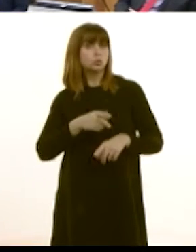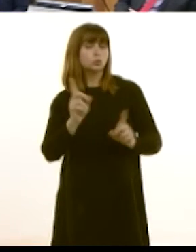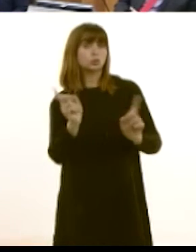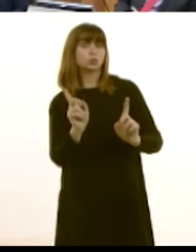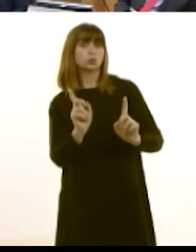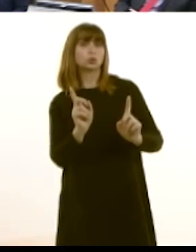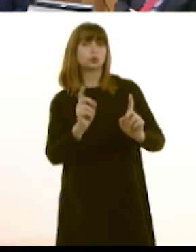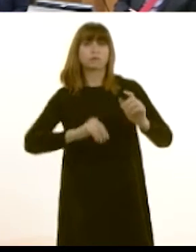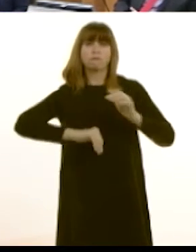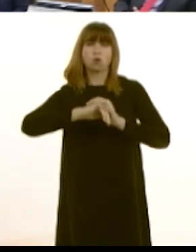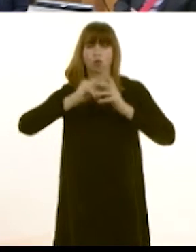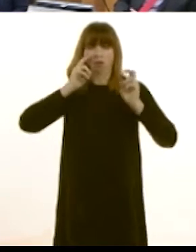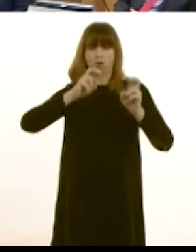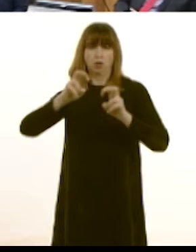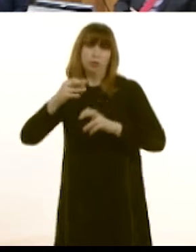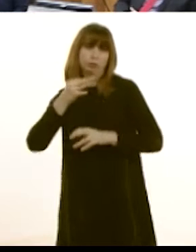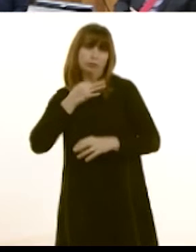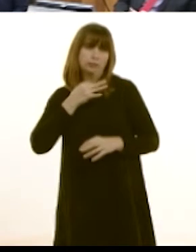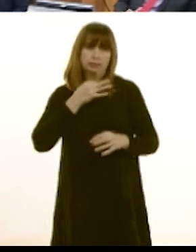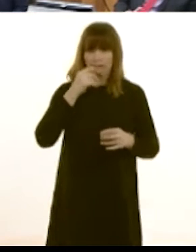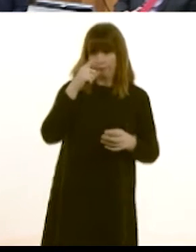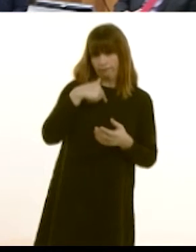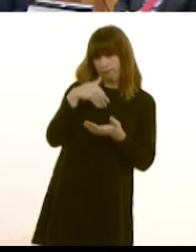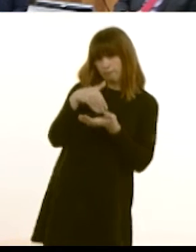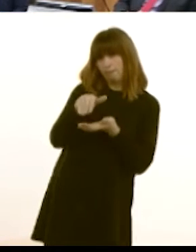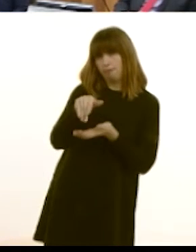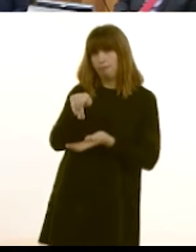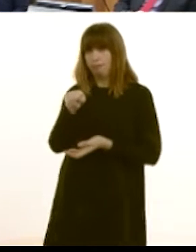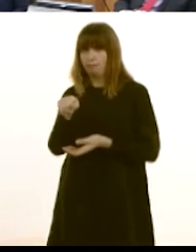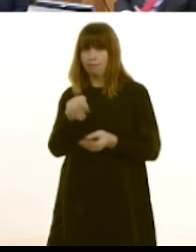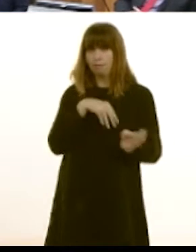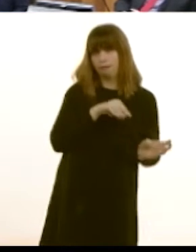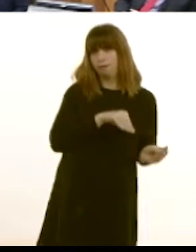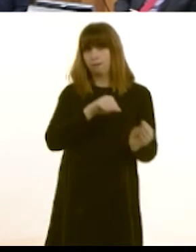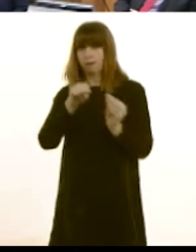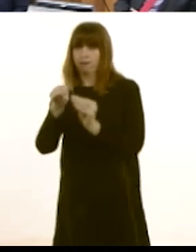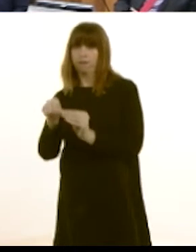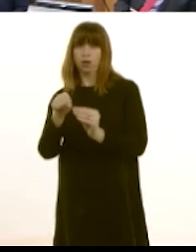Dylen nhw, wrth gwrs, hefyd ymgymryd ëanalysisí llawn oír risgiau pan fÙnt yn trosglwyddo